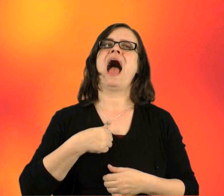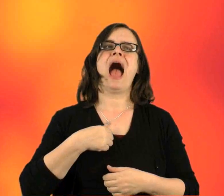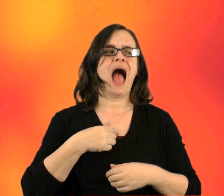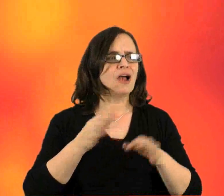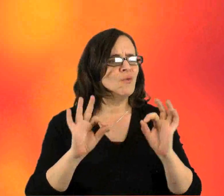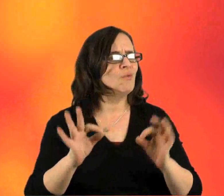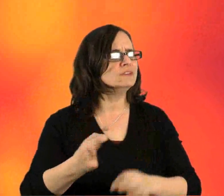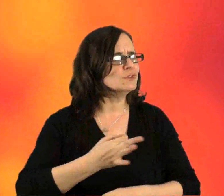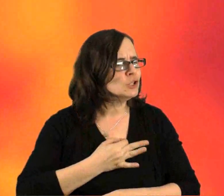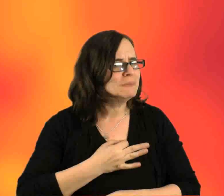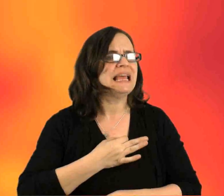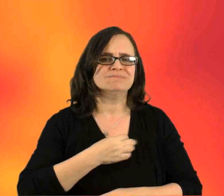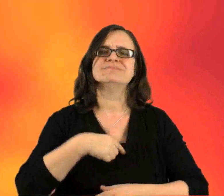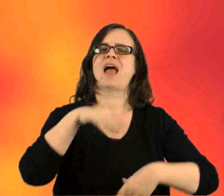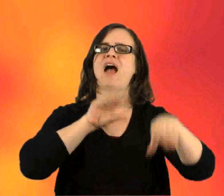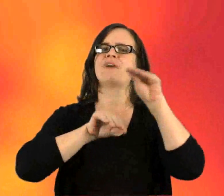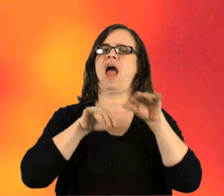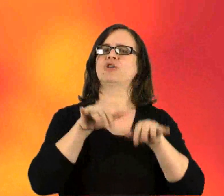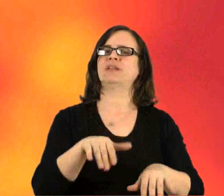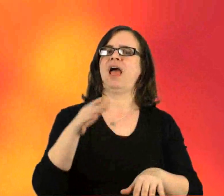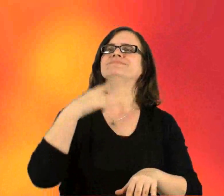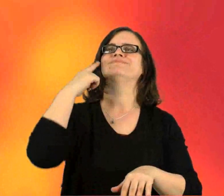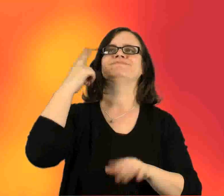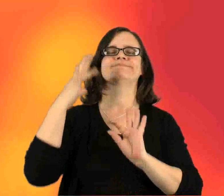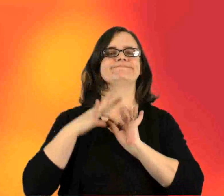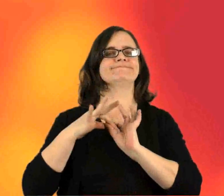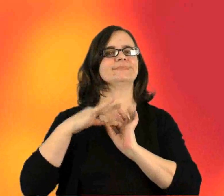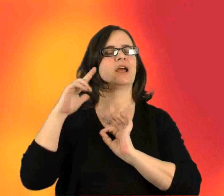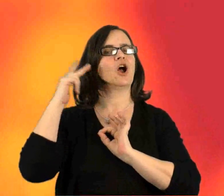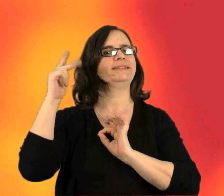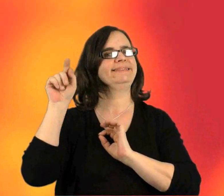Wir können von Gott erfahren, was ist gut für uns